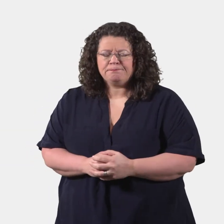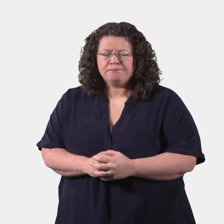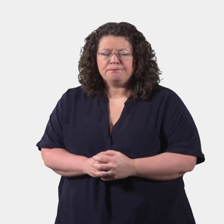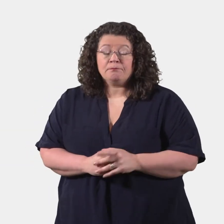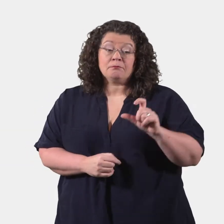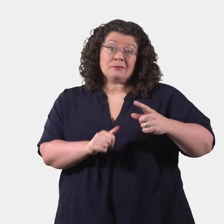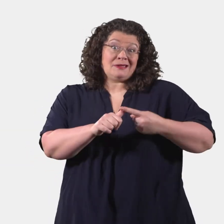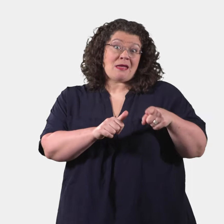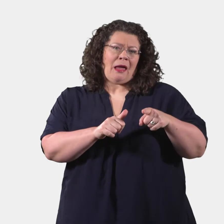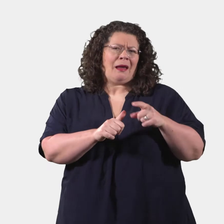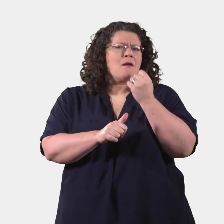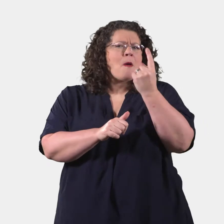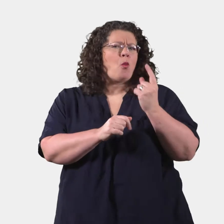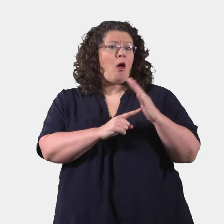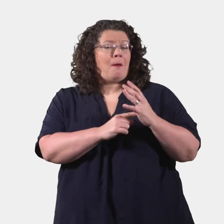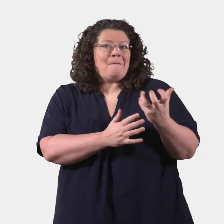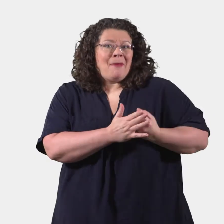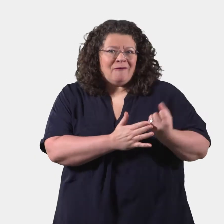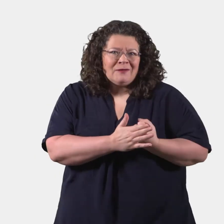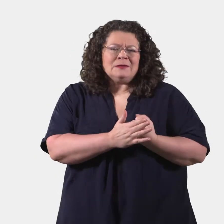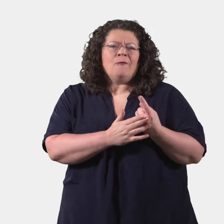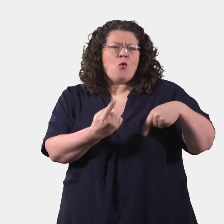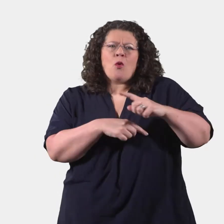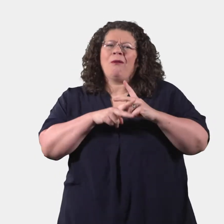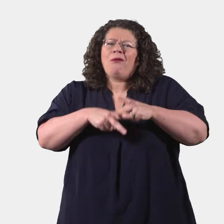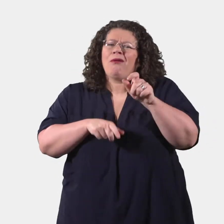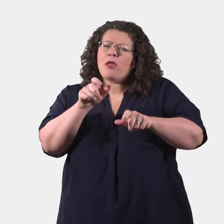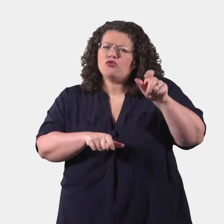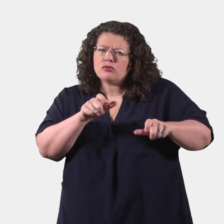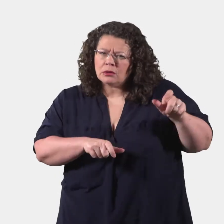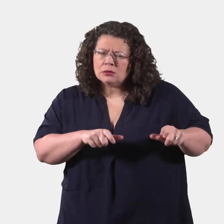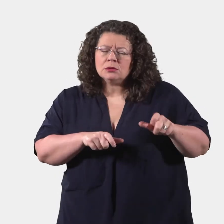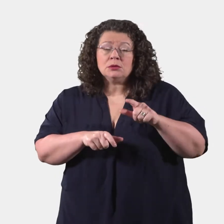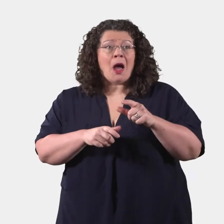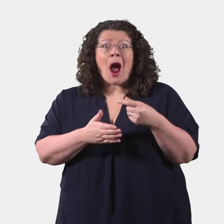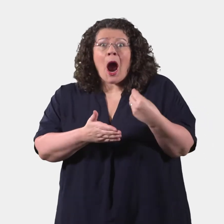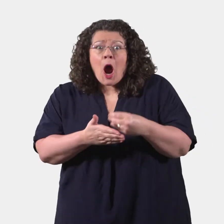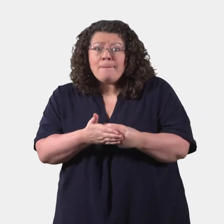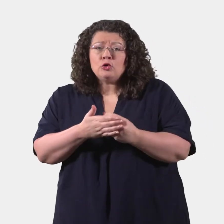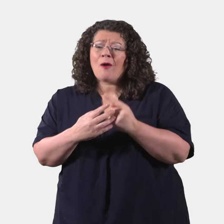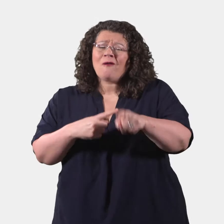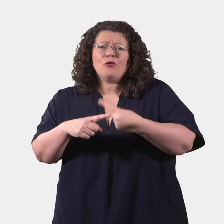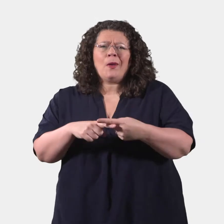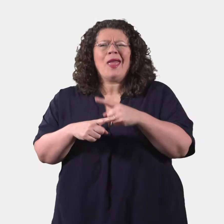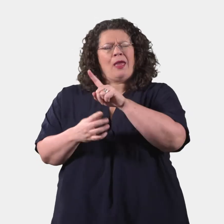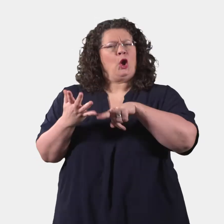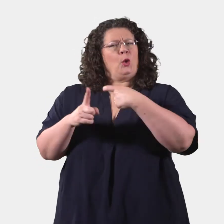Dyma'r prif fudd-dal ar gyfer gofalwyr a llywodraeth y DU sy'n penderfynu ar y swm bob blwyddyn.